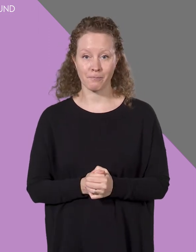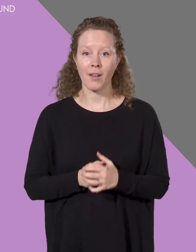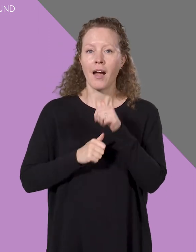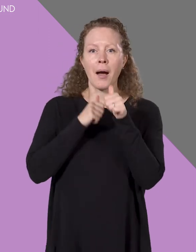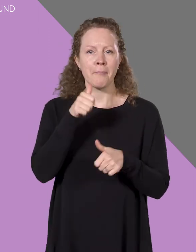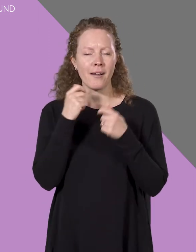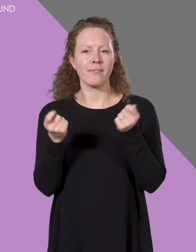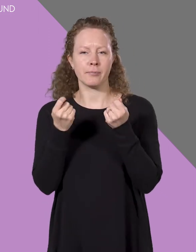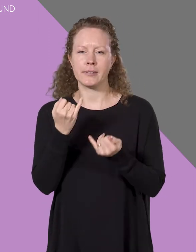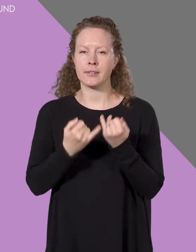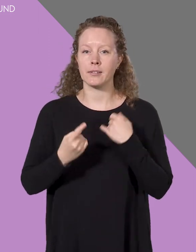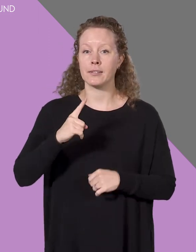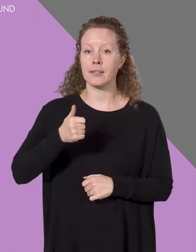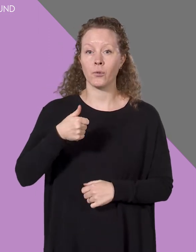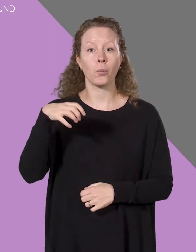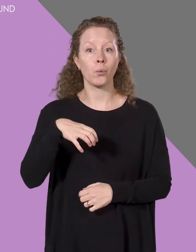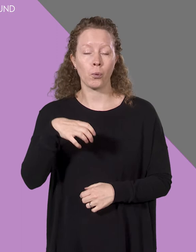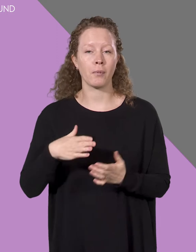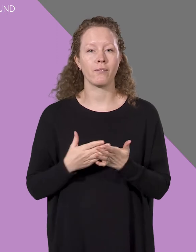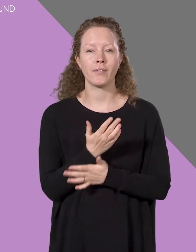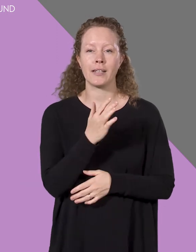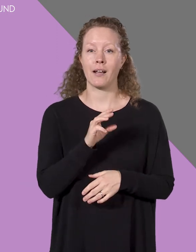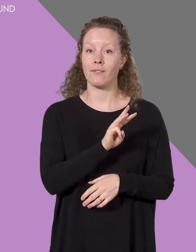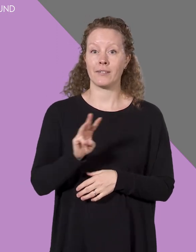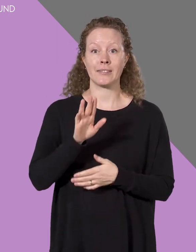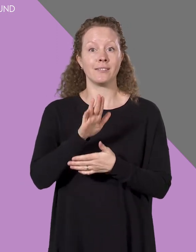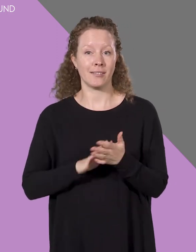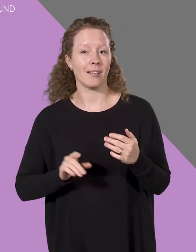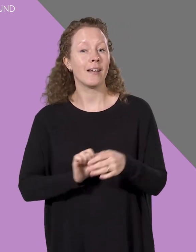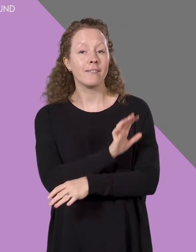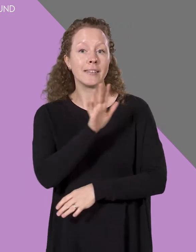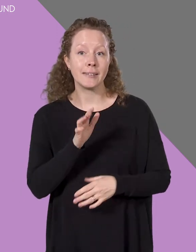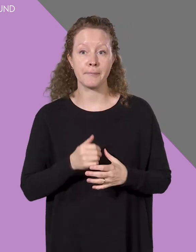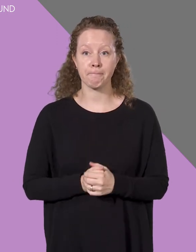Anmälan sker via föreningens hemsida senast 19.10.